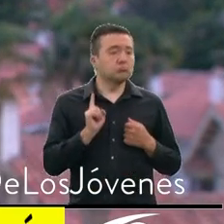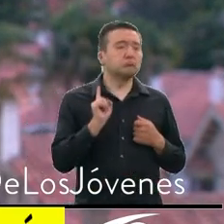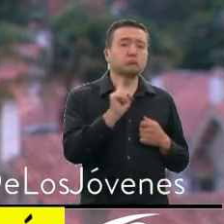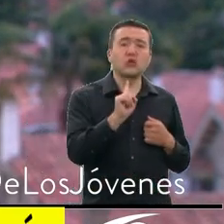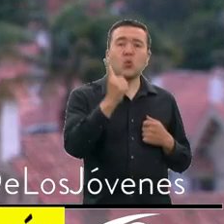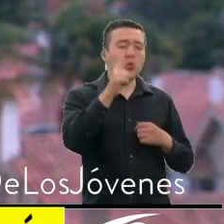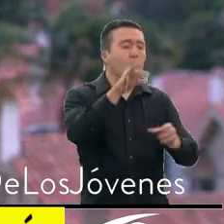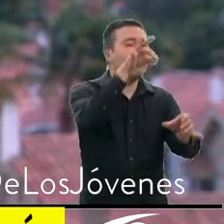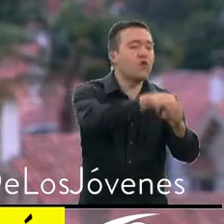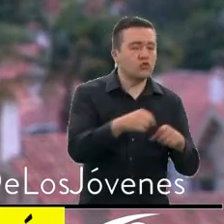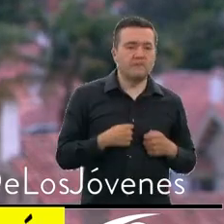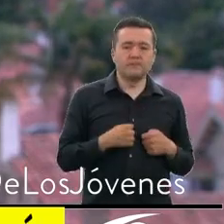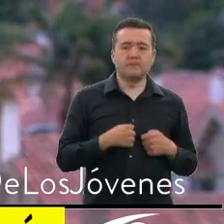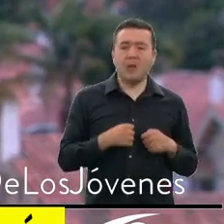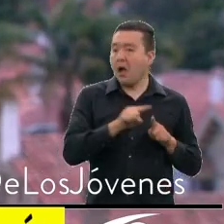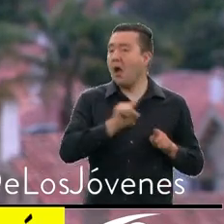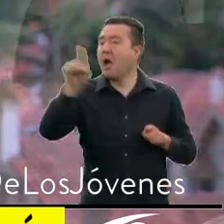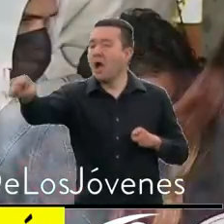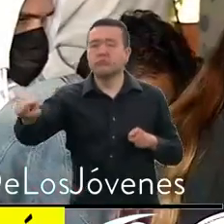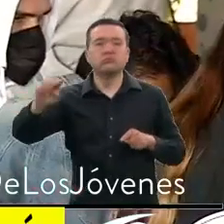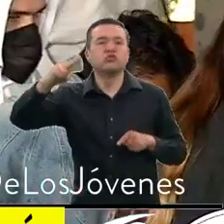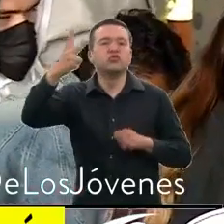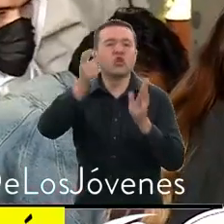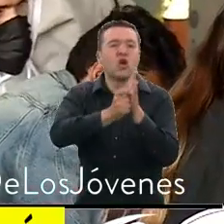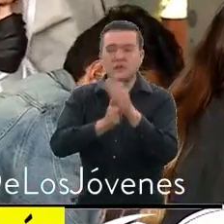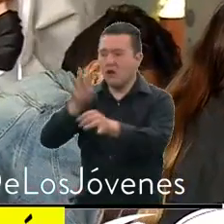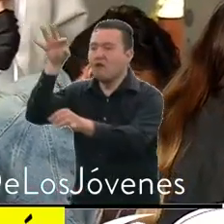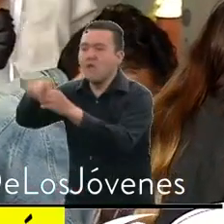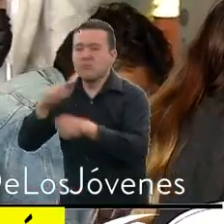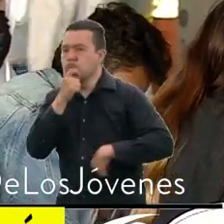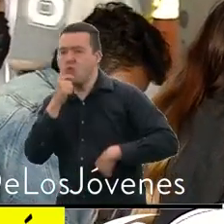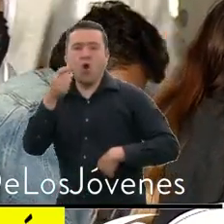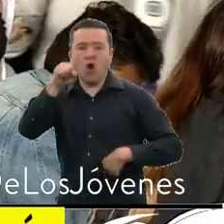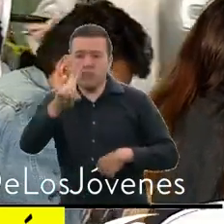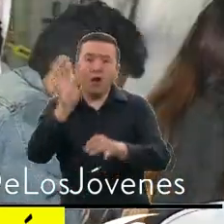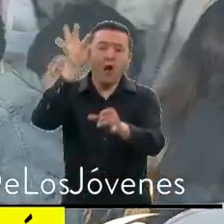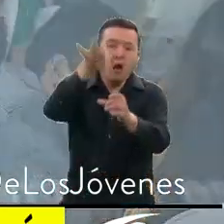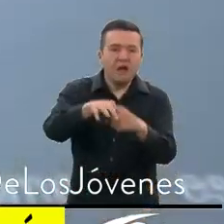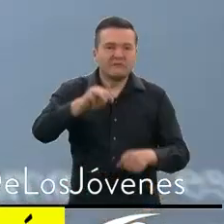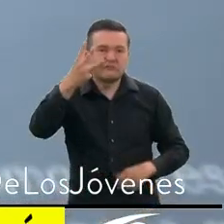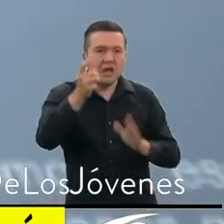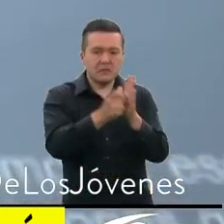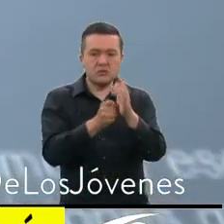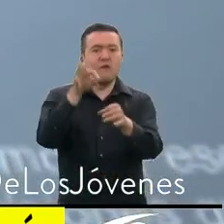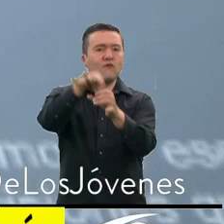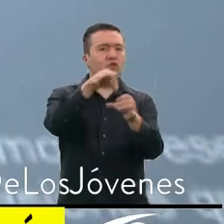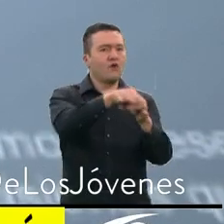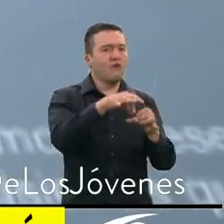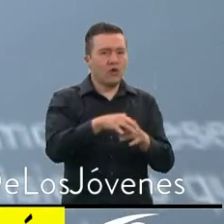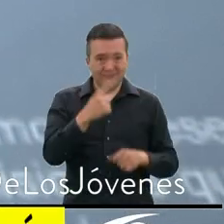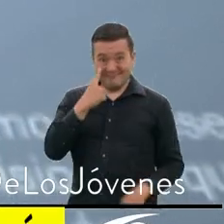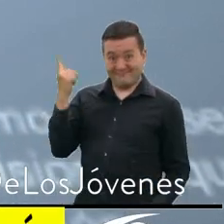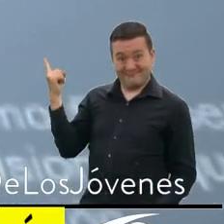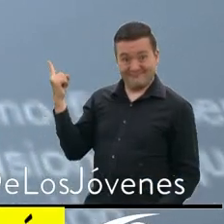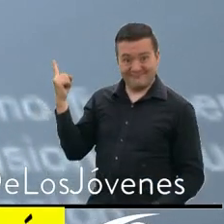hay personas qué dicen qué se podría presentar un fraude porque creen qué los jóvenes podrían votar, más de dos veces,